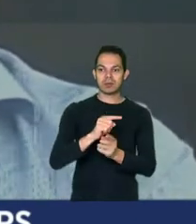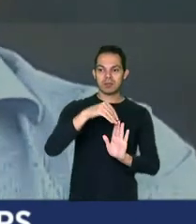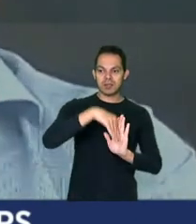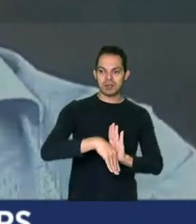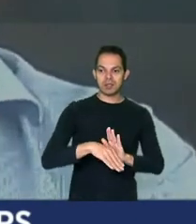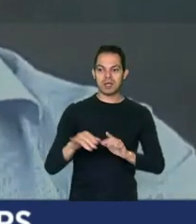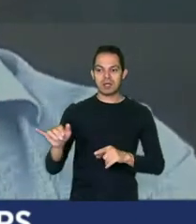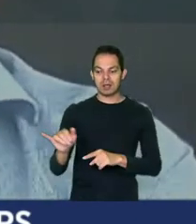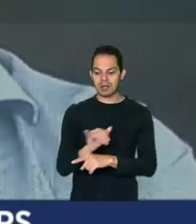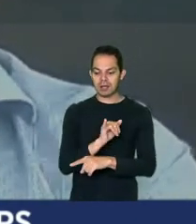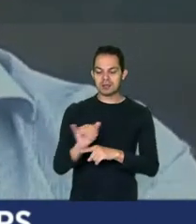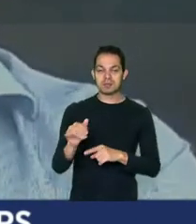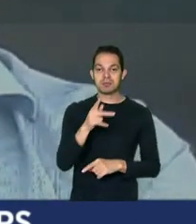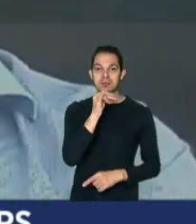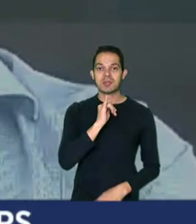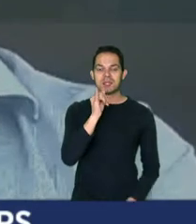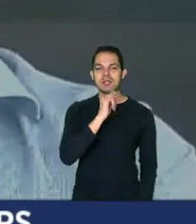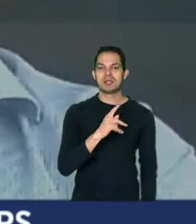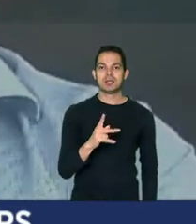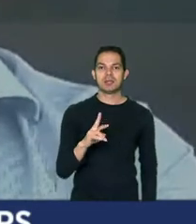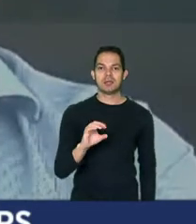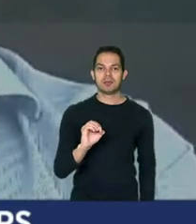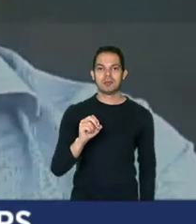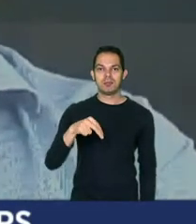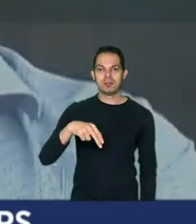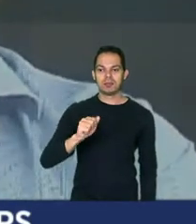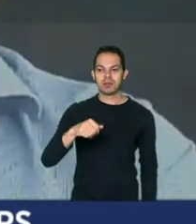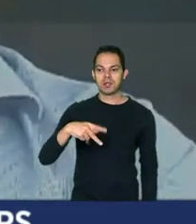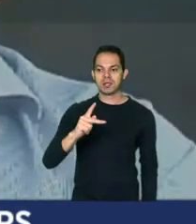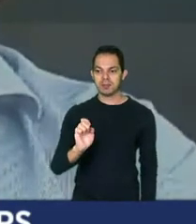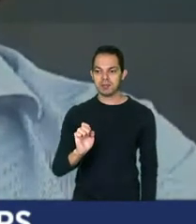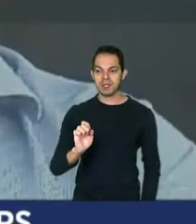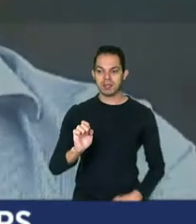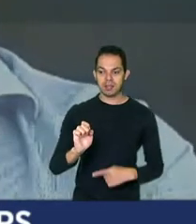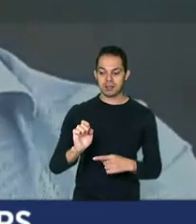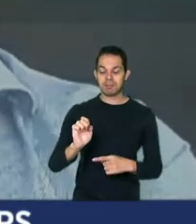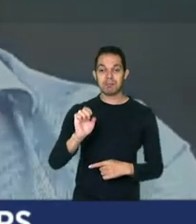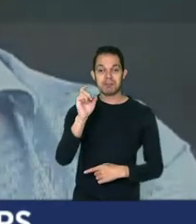SICA. E AS RARAS AÇÕES QUE TEVE COMO O PRONAMP VOCÊ POR EXEMPLO, FORAM MENTIROSAS. NÃO HAVIA CRÉDITO PARA OS